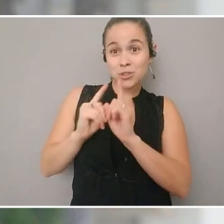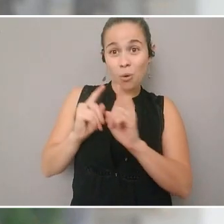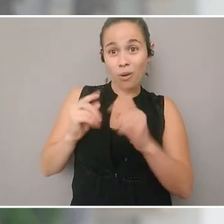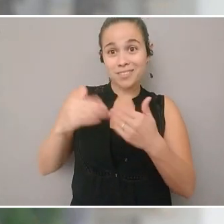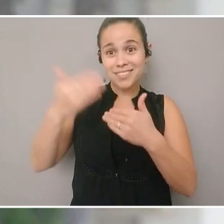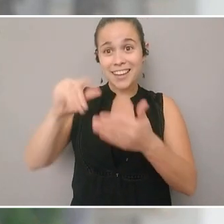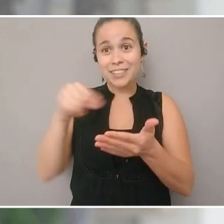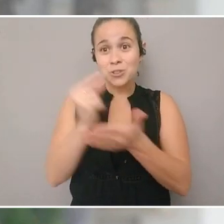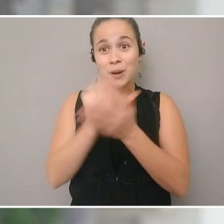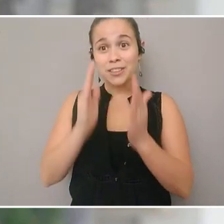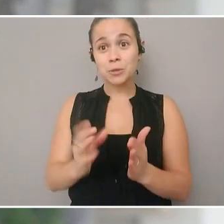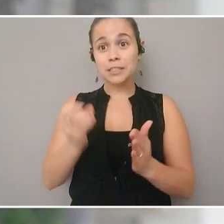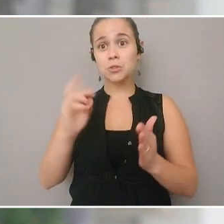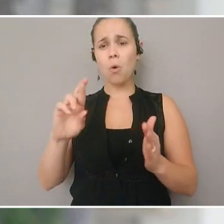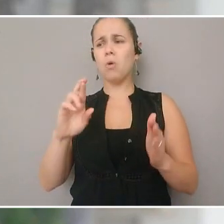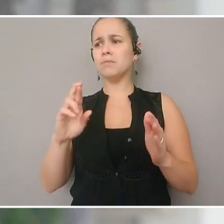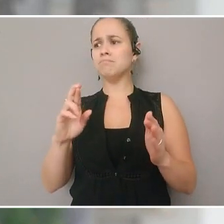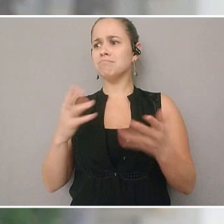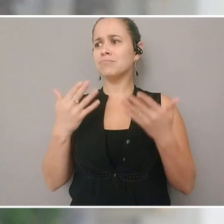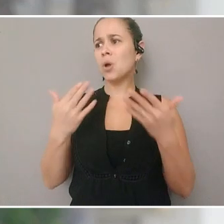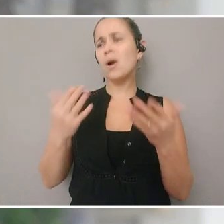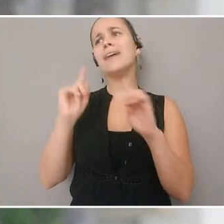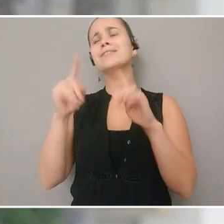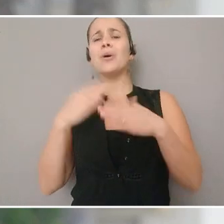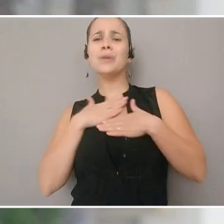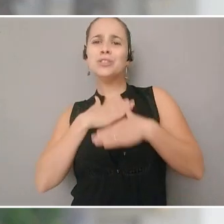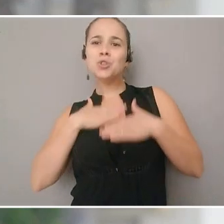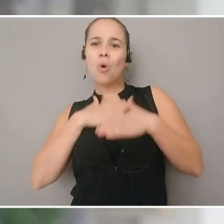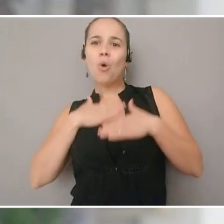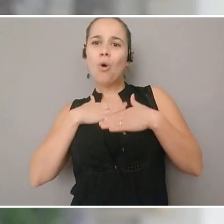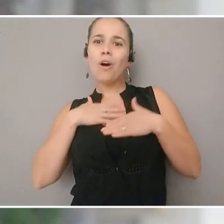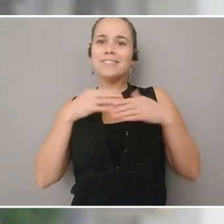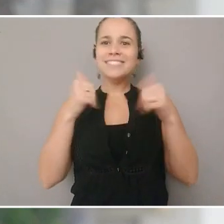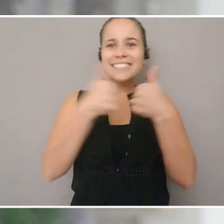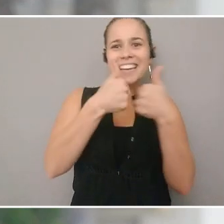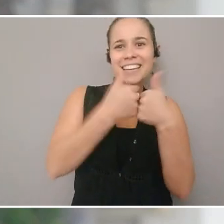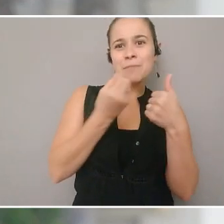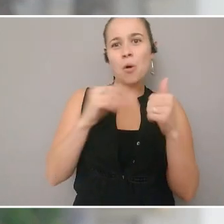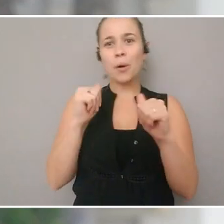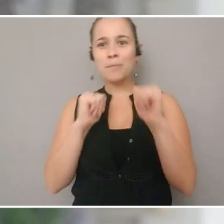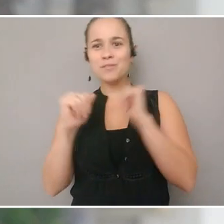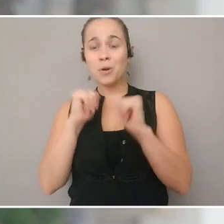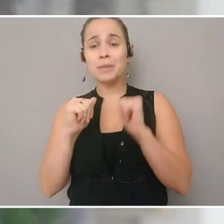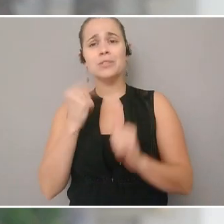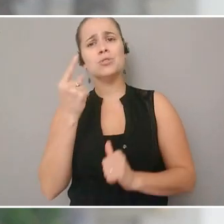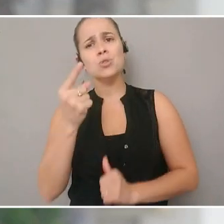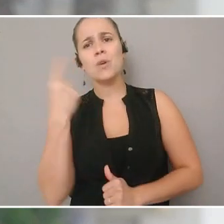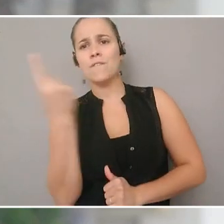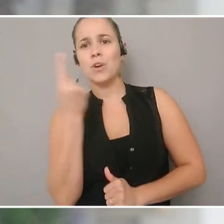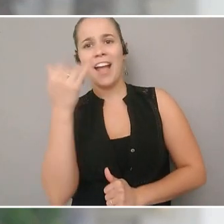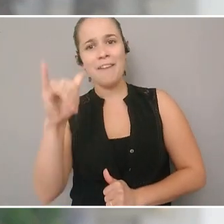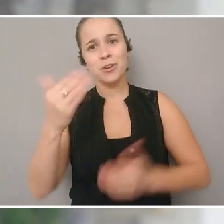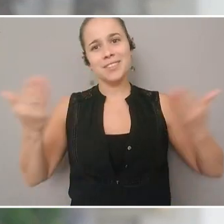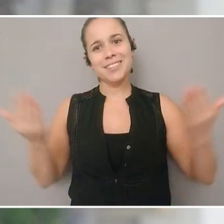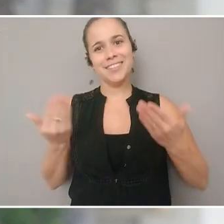disfrutar de un juego o una actuación. Ustedes siempre seran parte de RCC, siempre seran